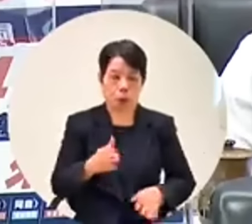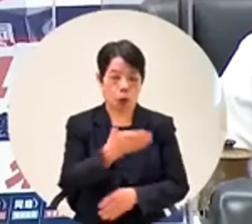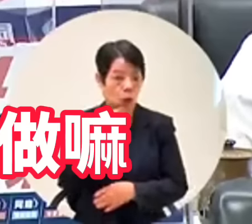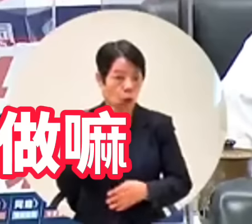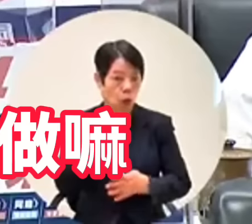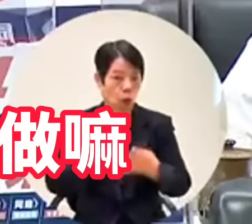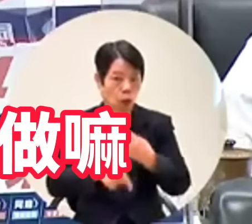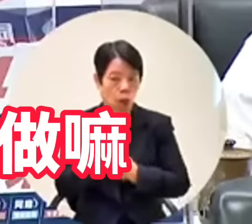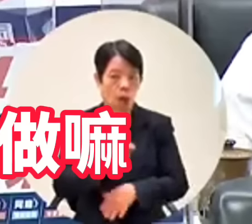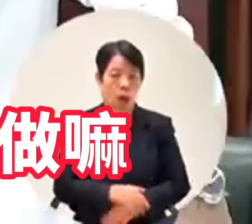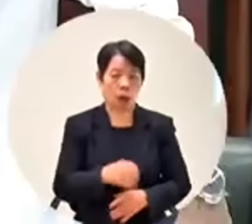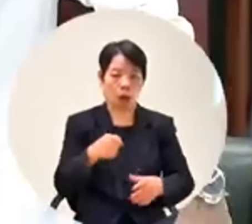公務人員就不要做嘛